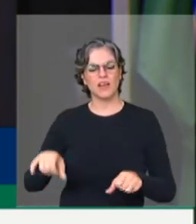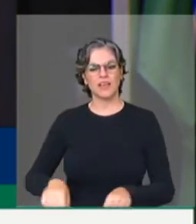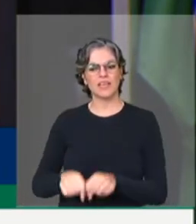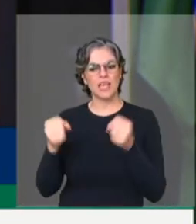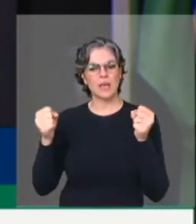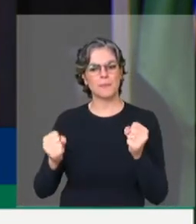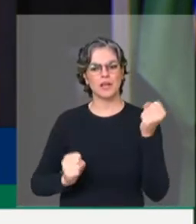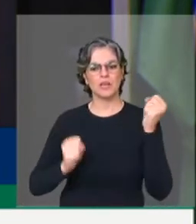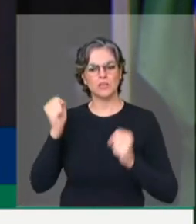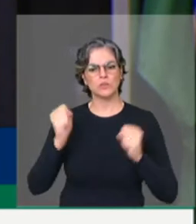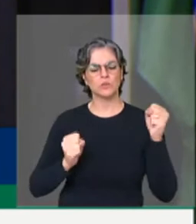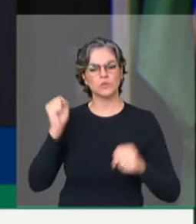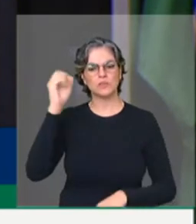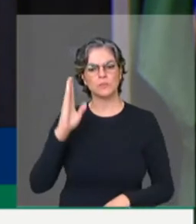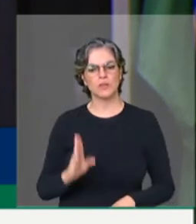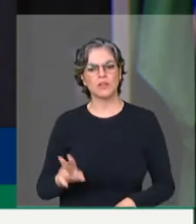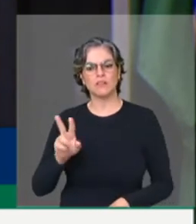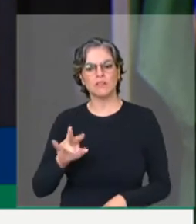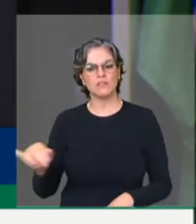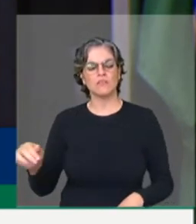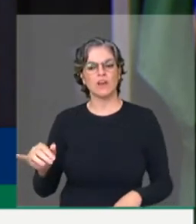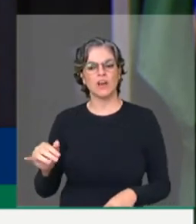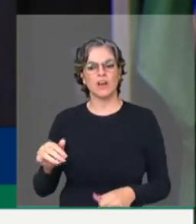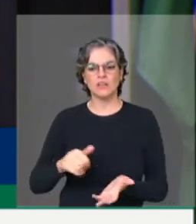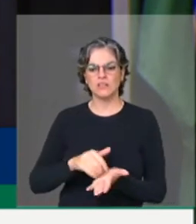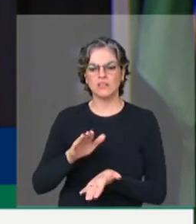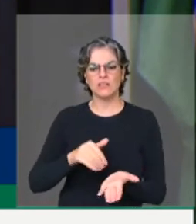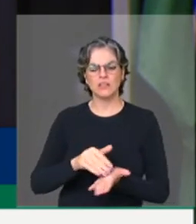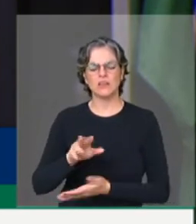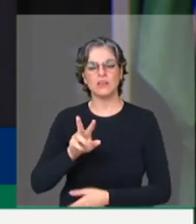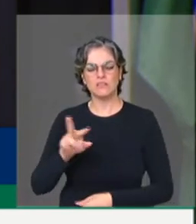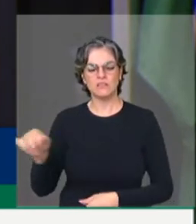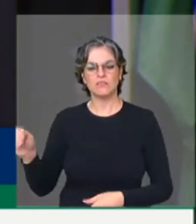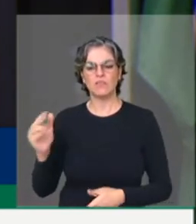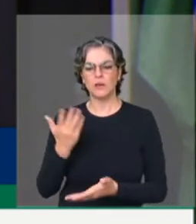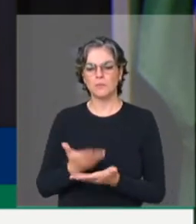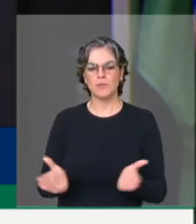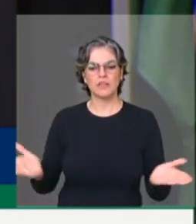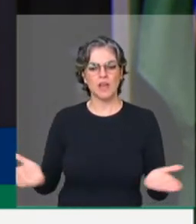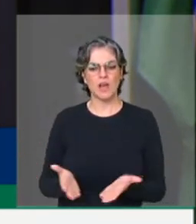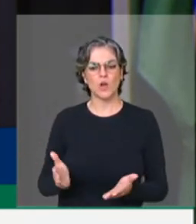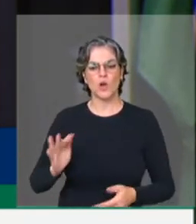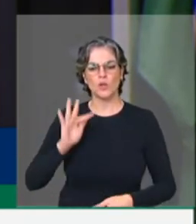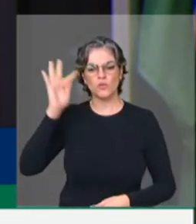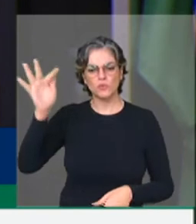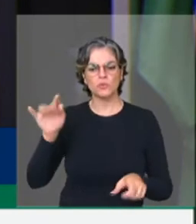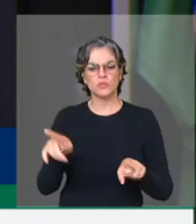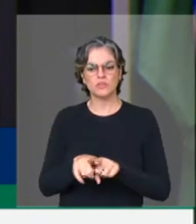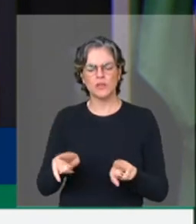NACIONAL QUER QUEBRAR O PARQUE QUER COMPROMETER O PRESENTE E O FUTURO DA NOSSA NAÇÃO. DITO ISSO, SR.